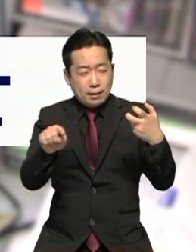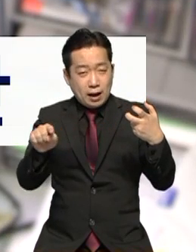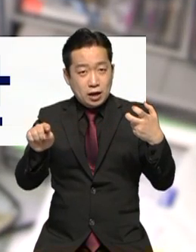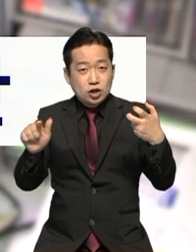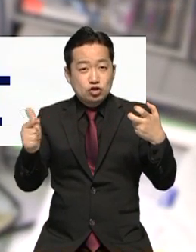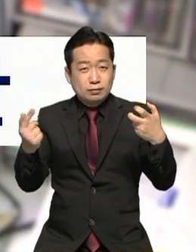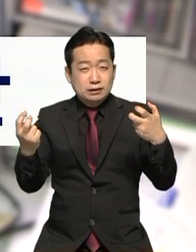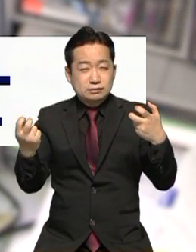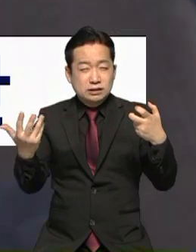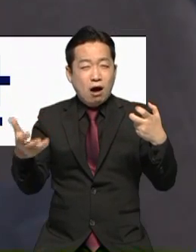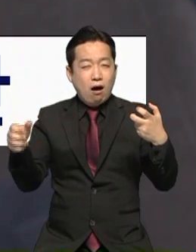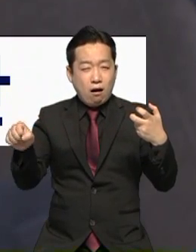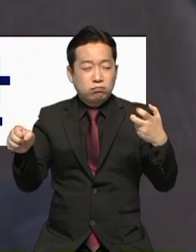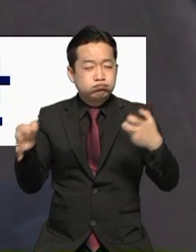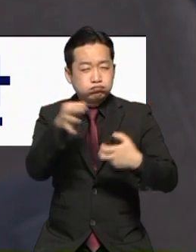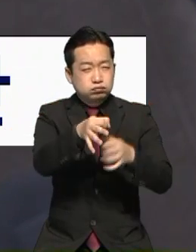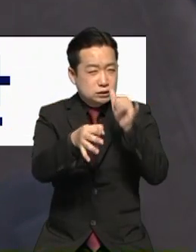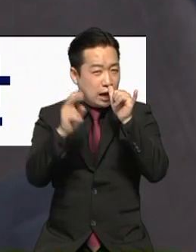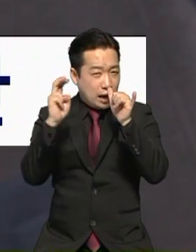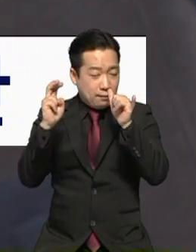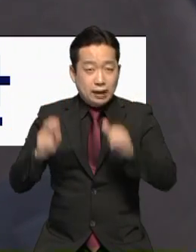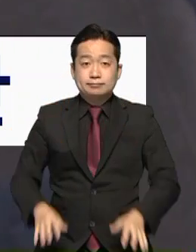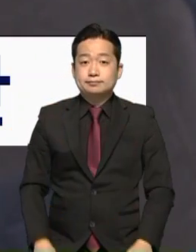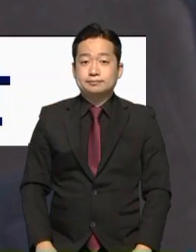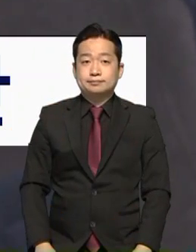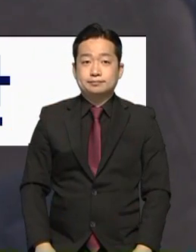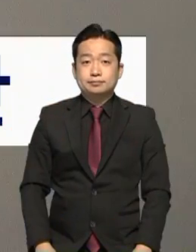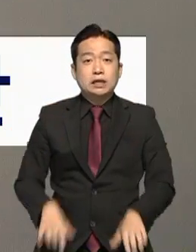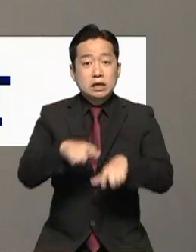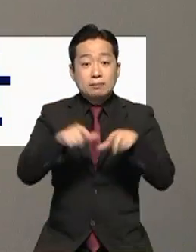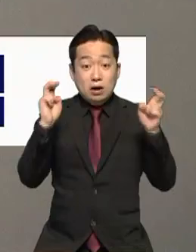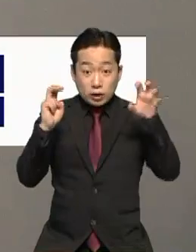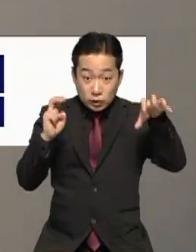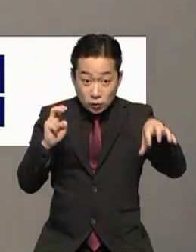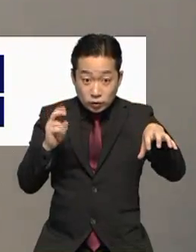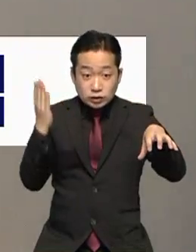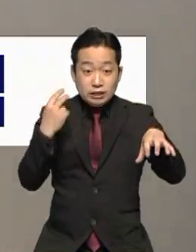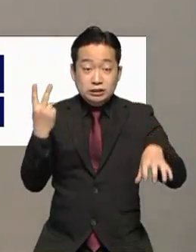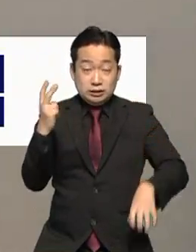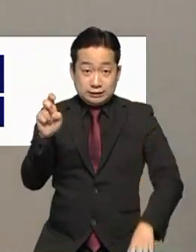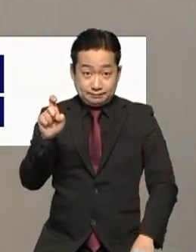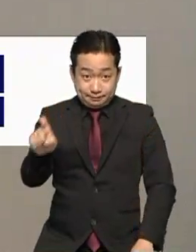추산됩니다. 일반 기업에서는 지난 2010년에 이미